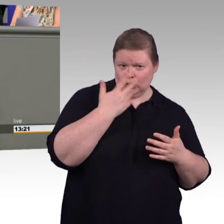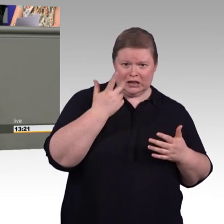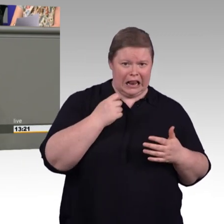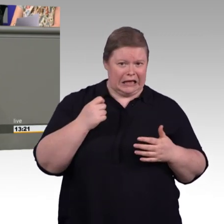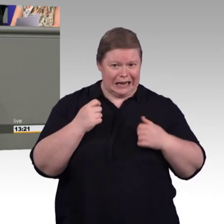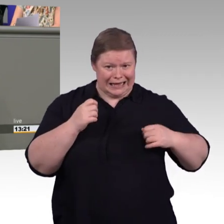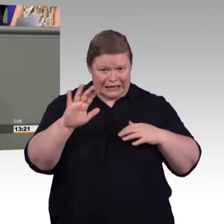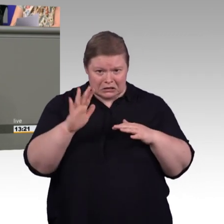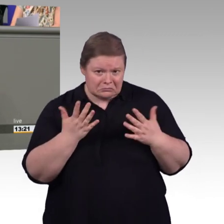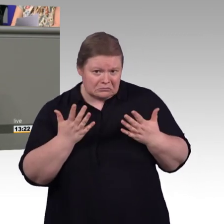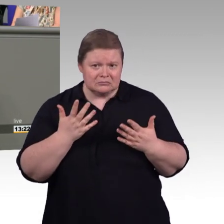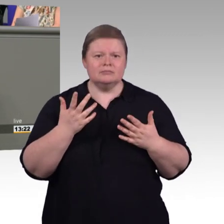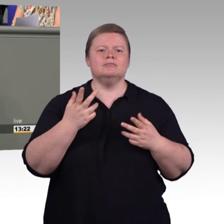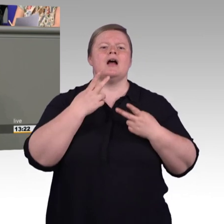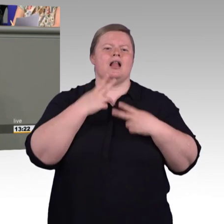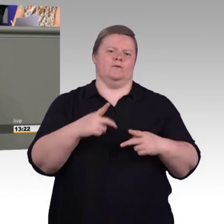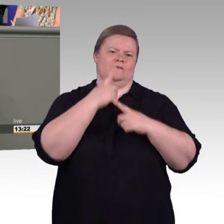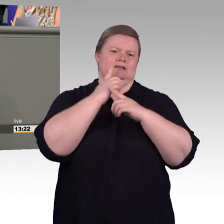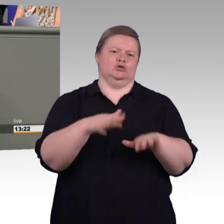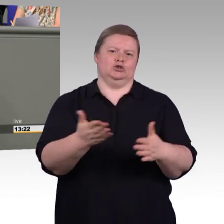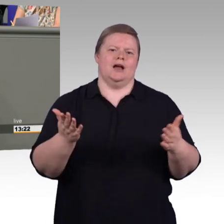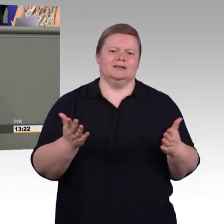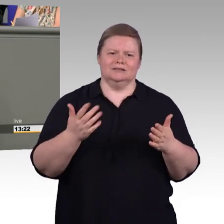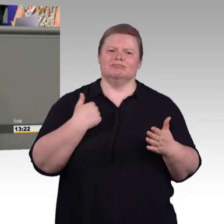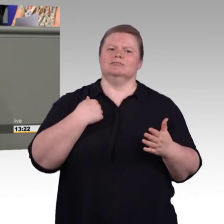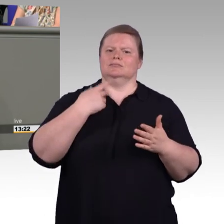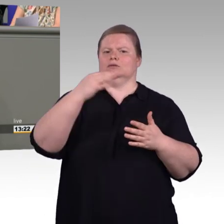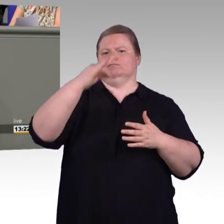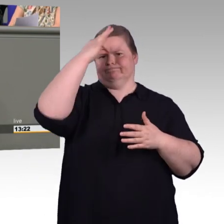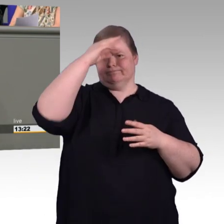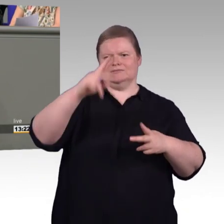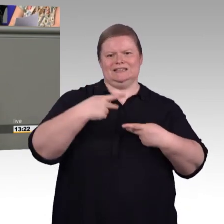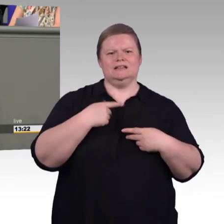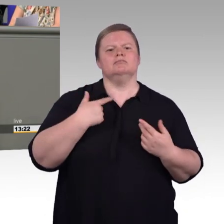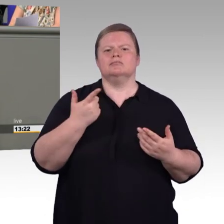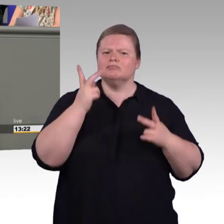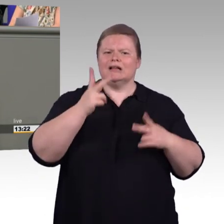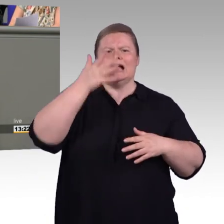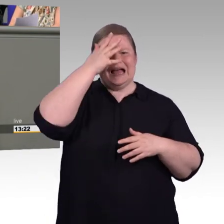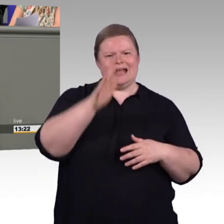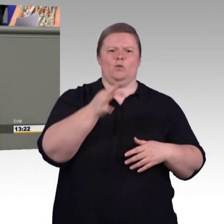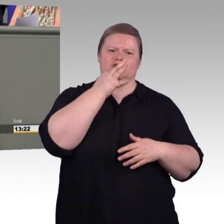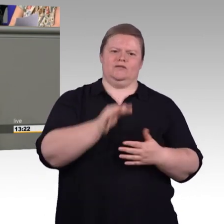Daher werden wir Ihren Antrag und auch Ihren Antrag heute ablehnen und das von der Koalition in Gang